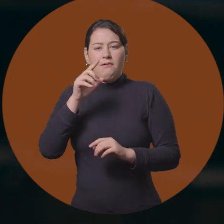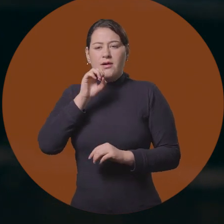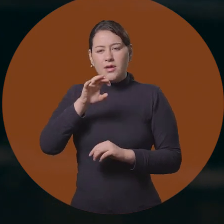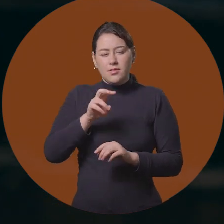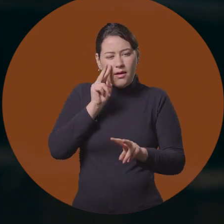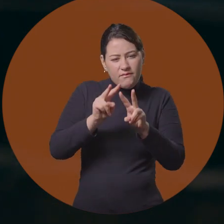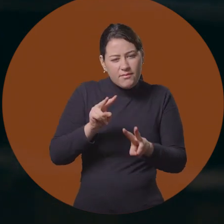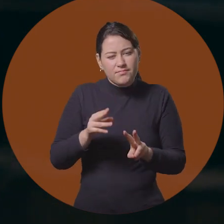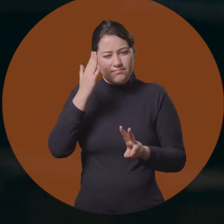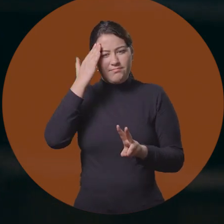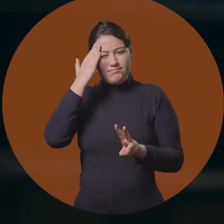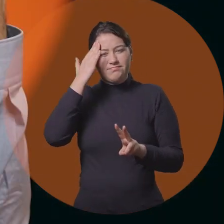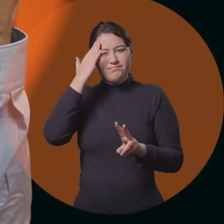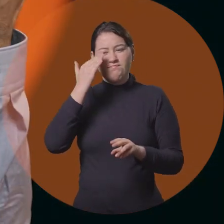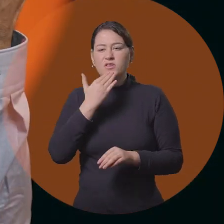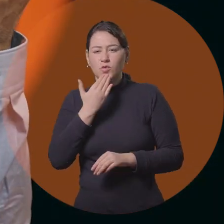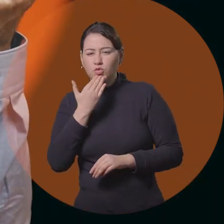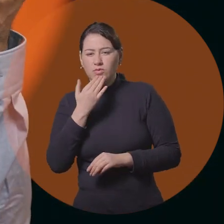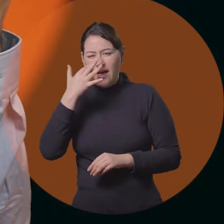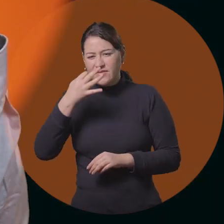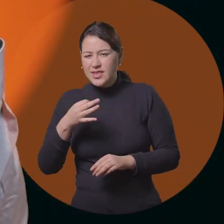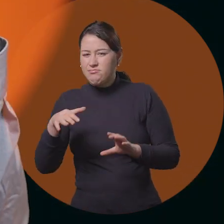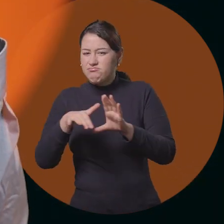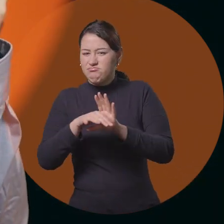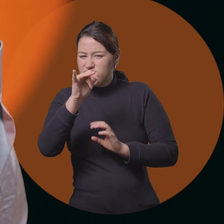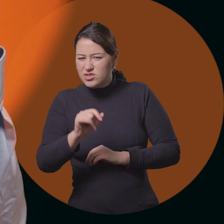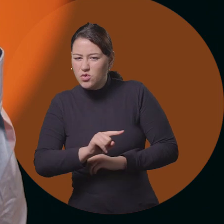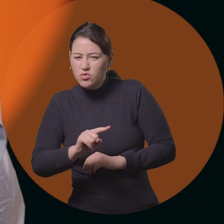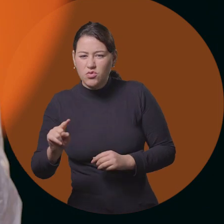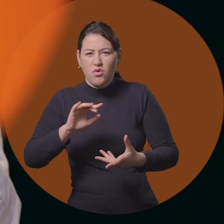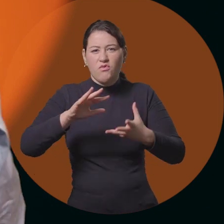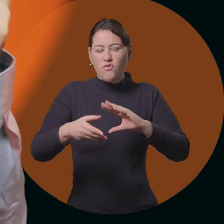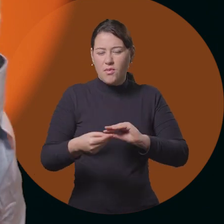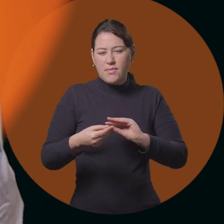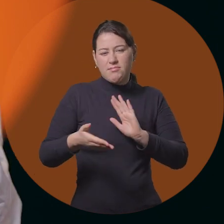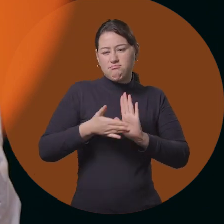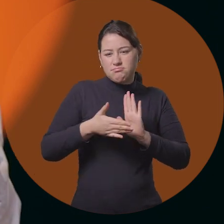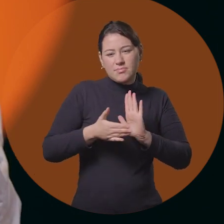y de poder dudar y de tener un camino para confirmar una cosa o la otra,